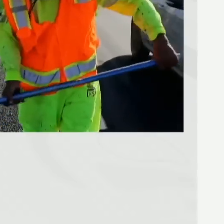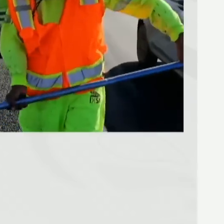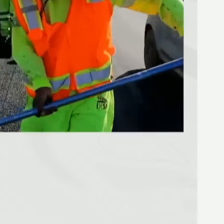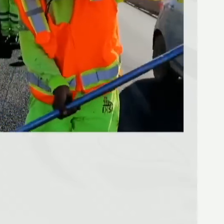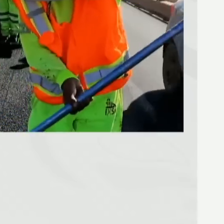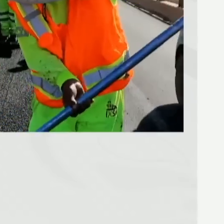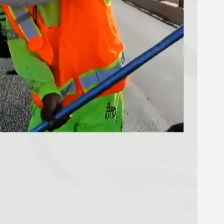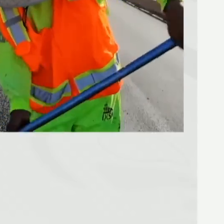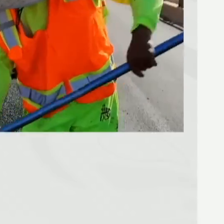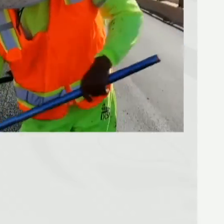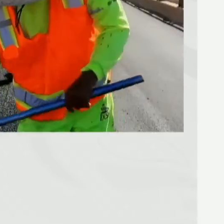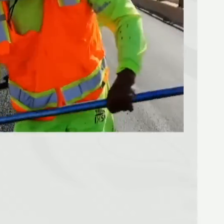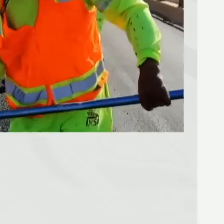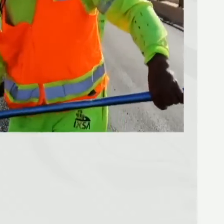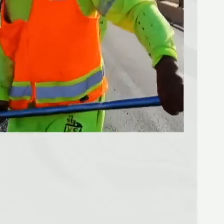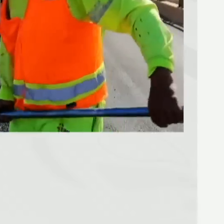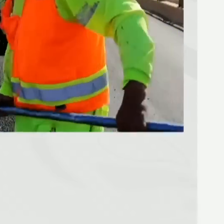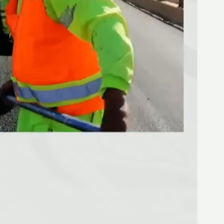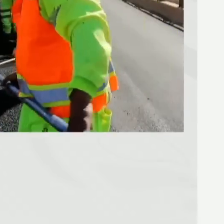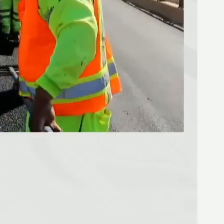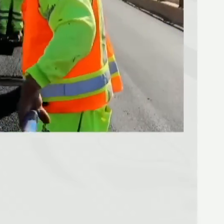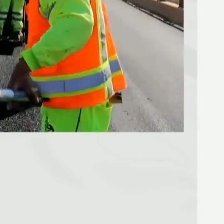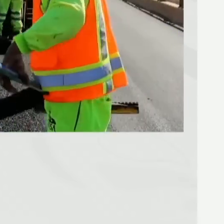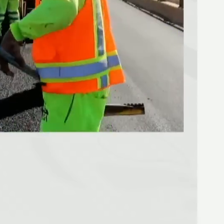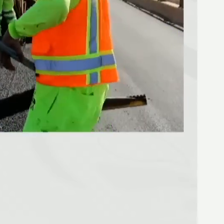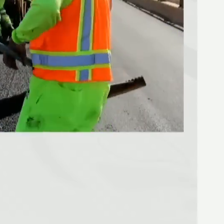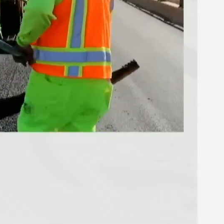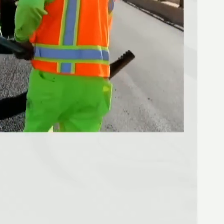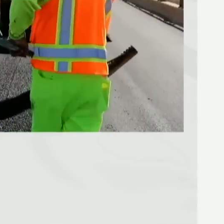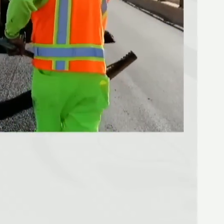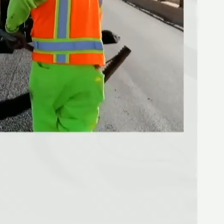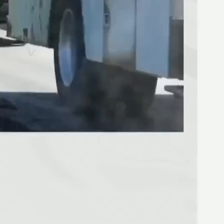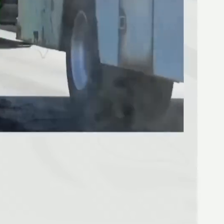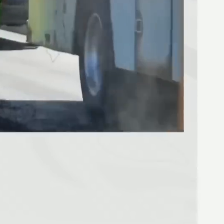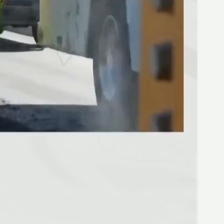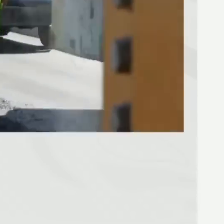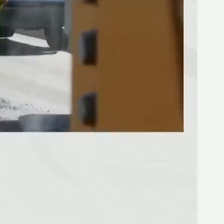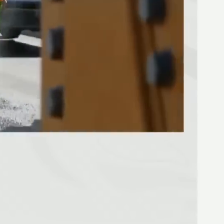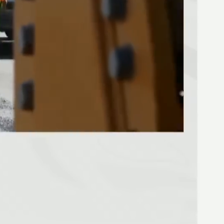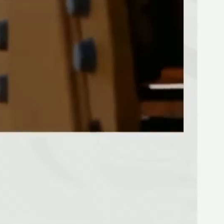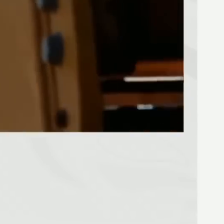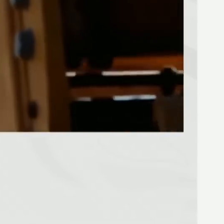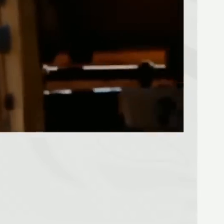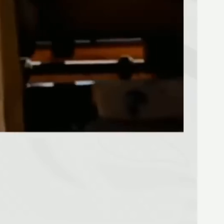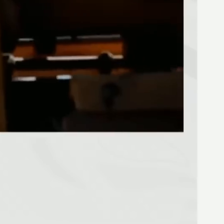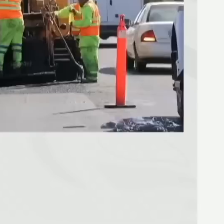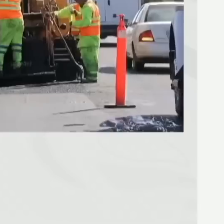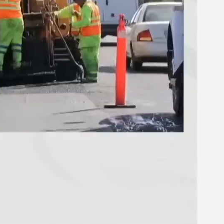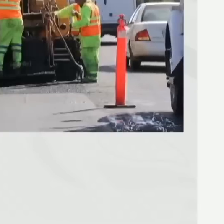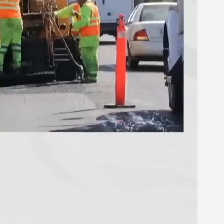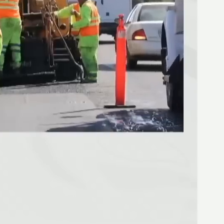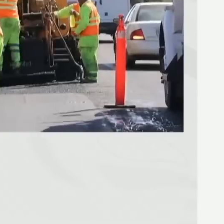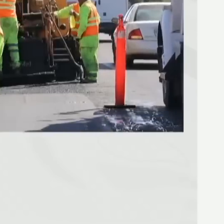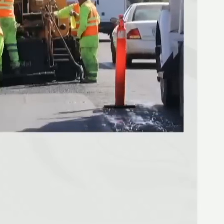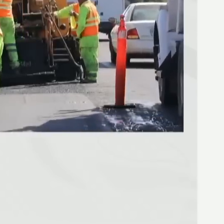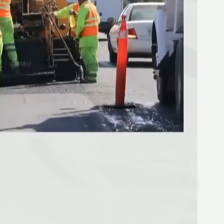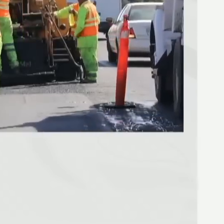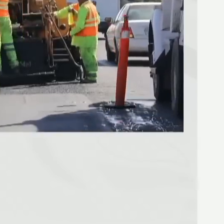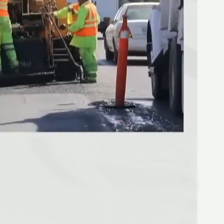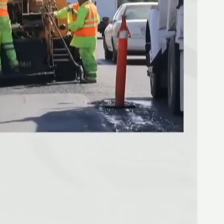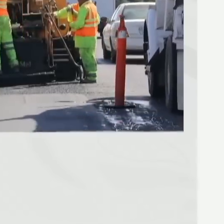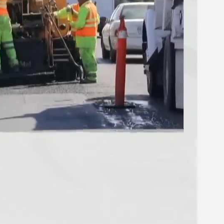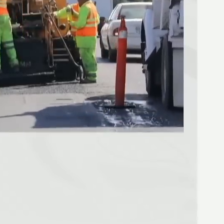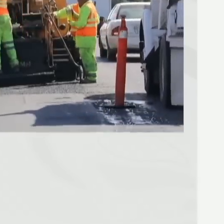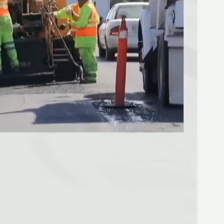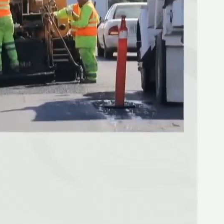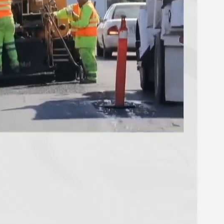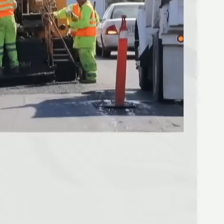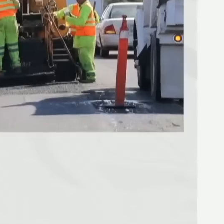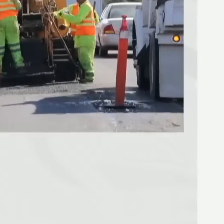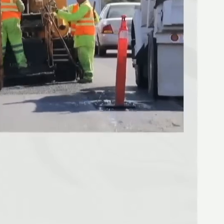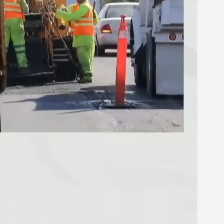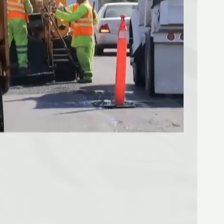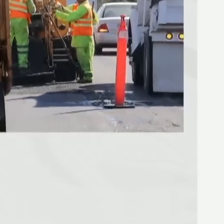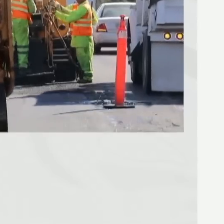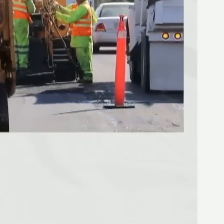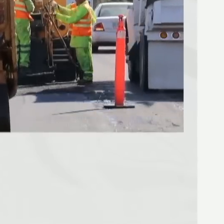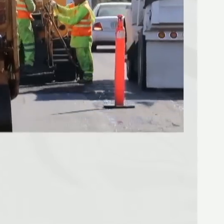700 km que vamos a a intervenir y cerca de 400 máquinas eh eh trabajando y 253,000 toneladas